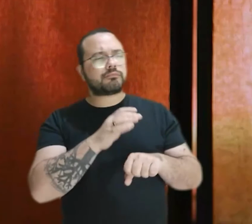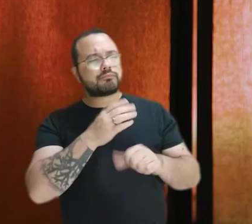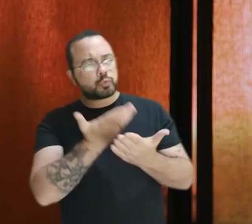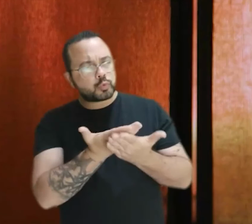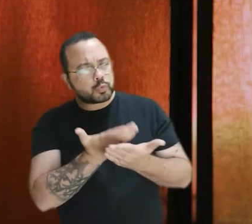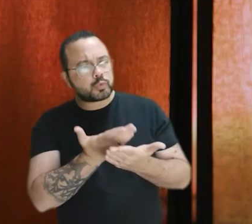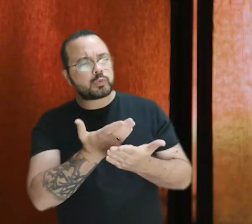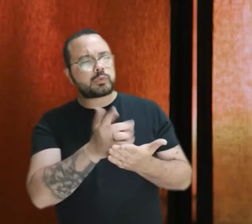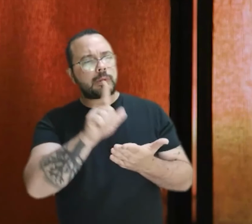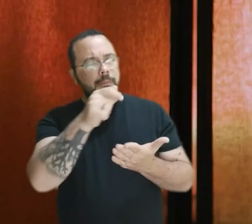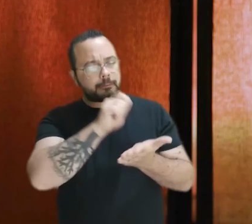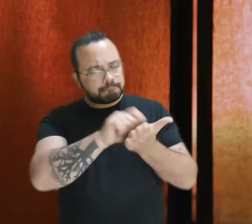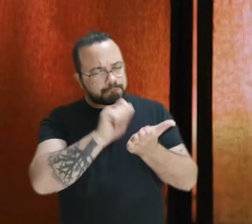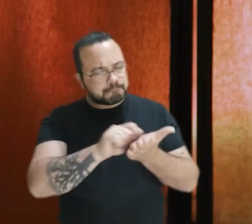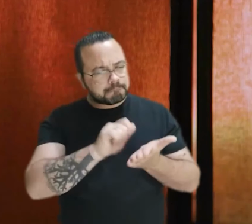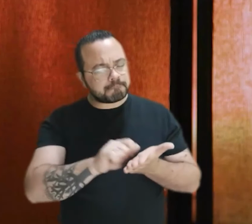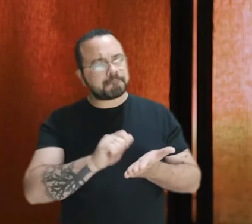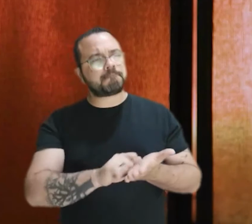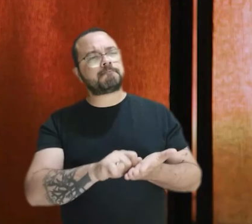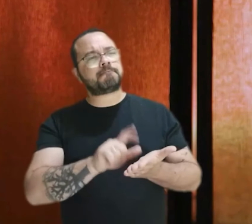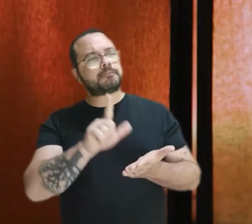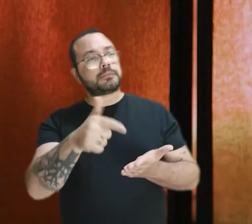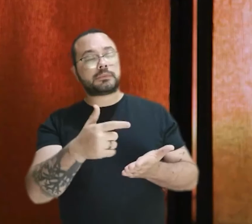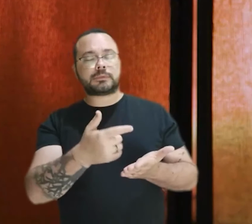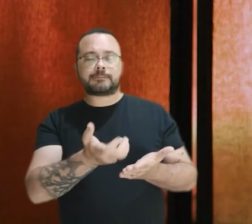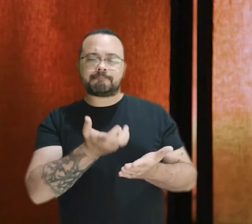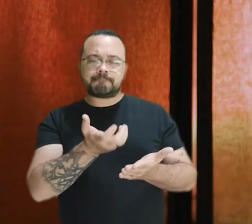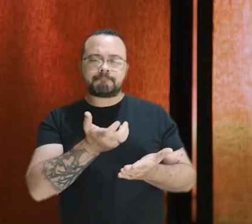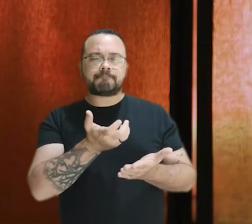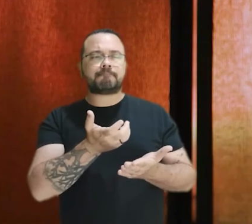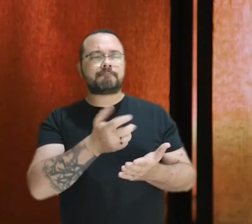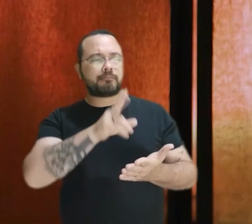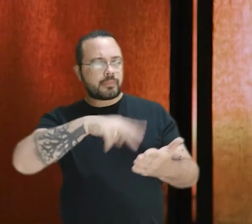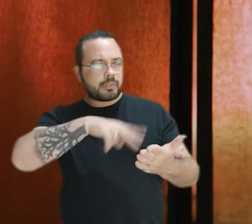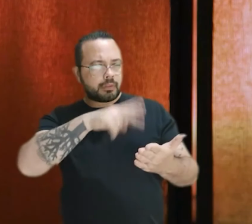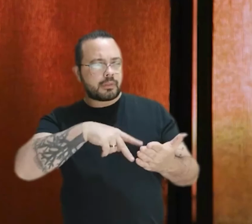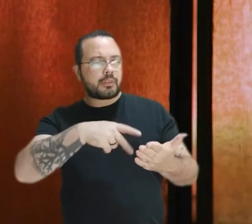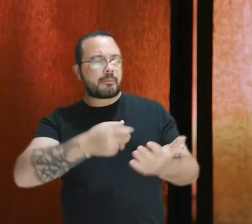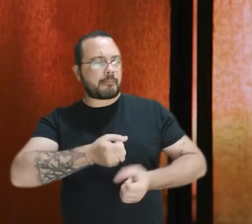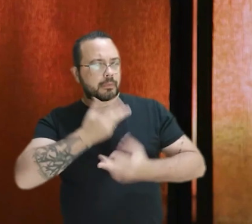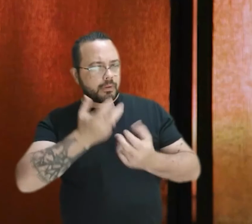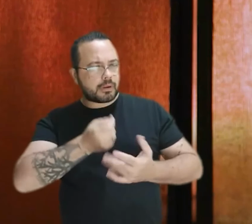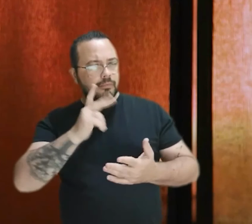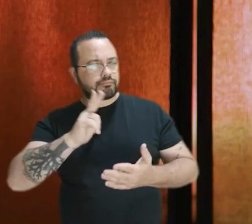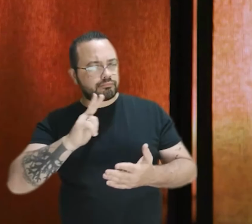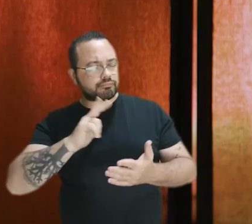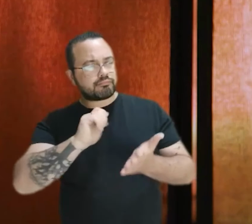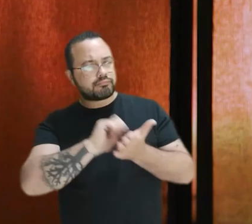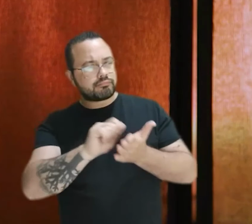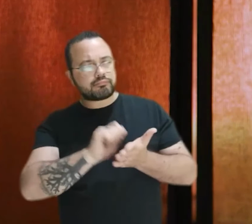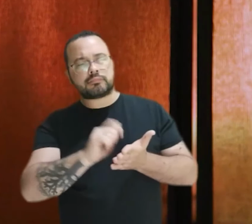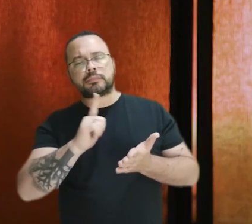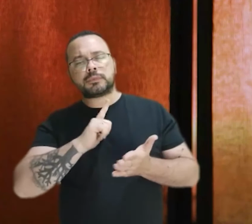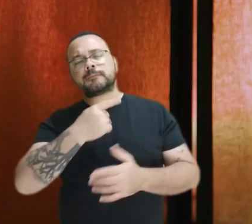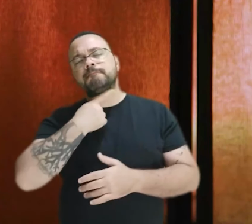a escrever e, depois, você teve esse desejo de começar a ler os seus próprios poemas, você tem algum outro desejo, assim,